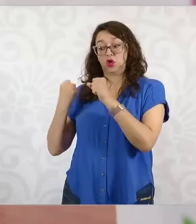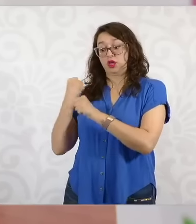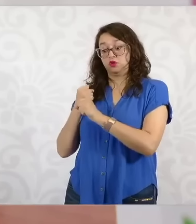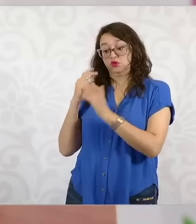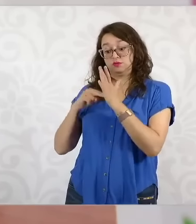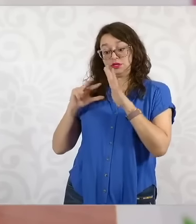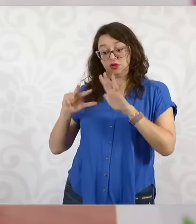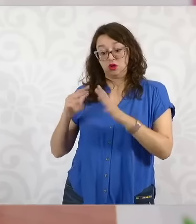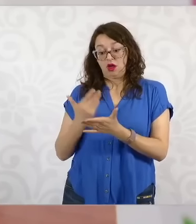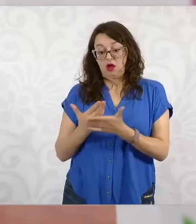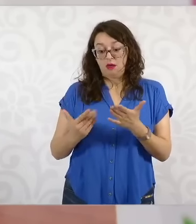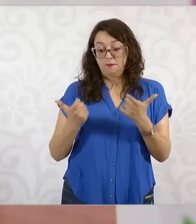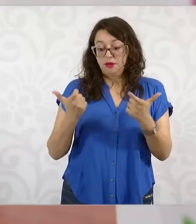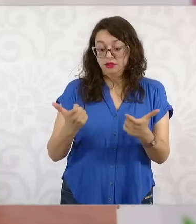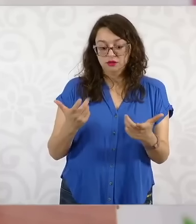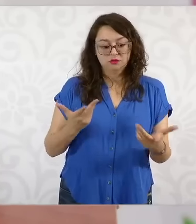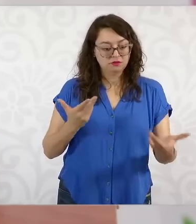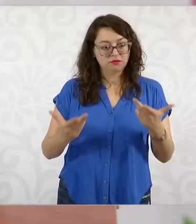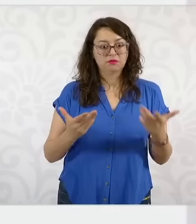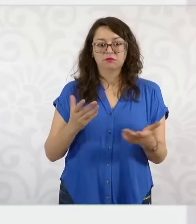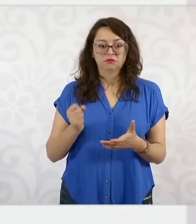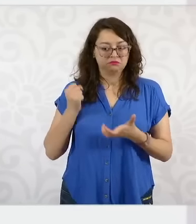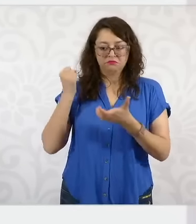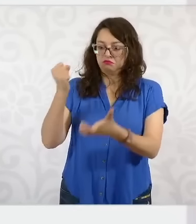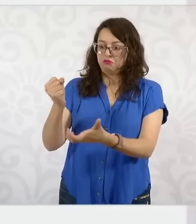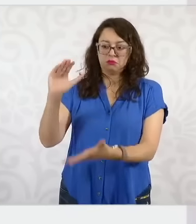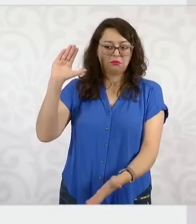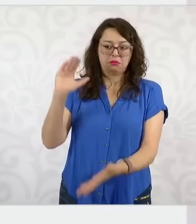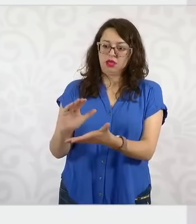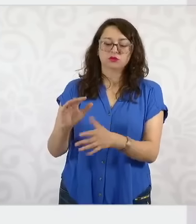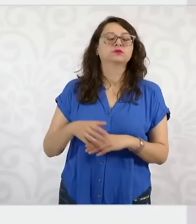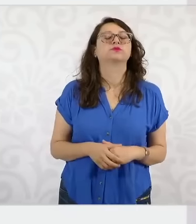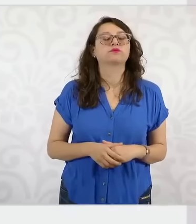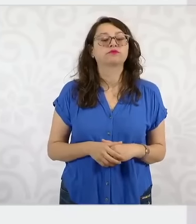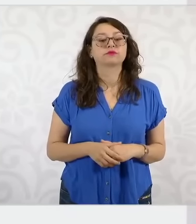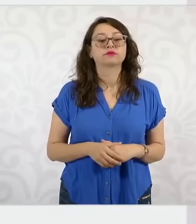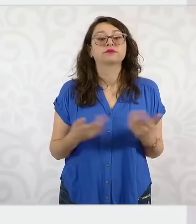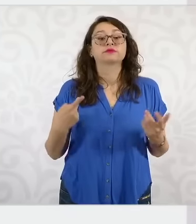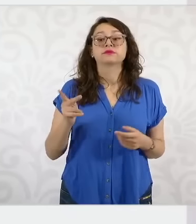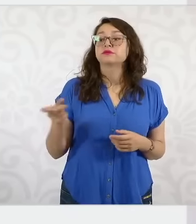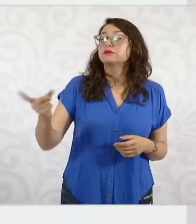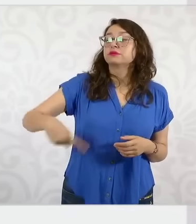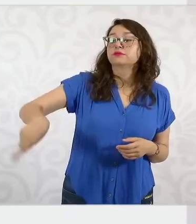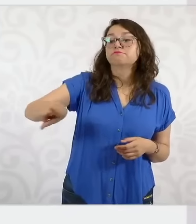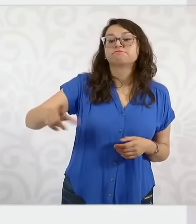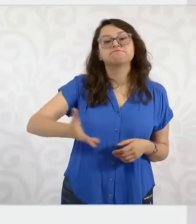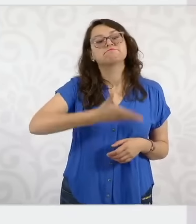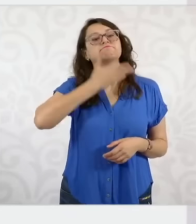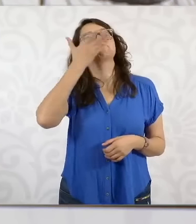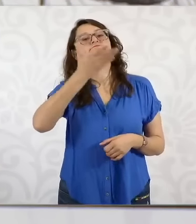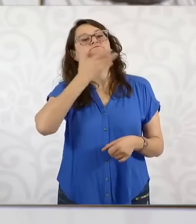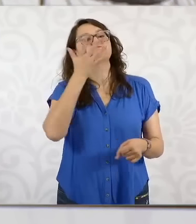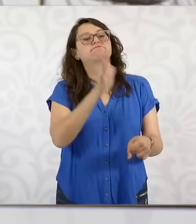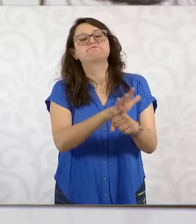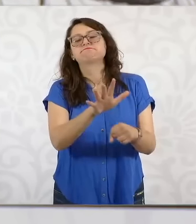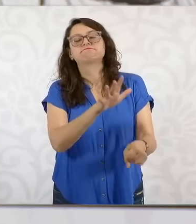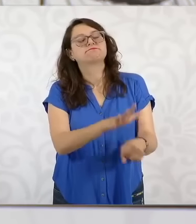es ahora, pues es todavía. Entonces, ¿a qué estaban acostumbrados medios de comunicación,